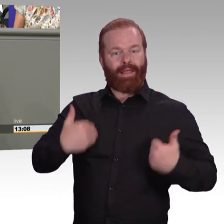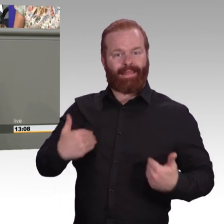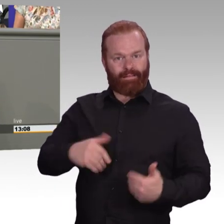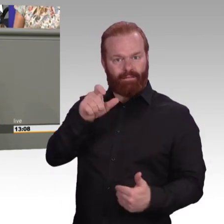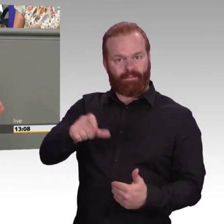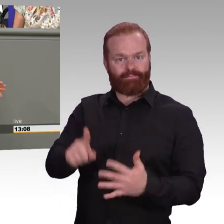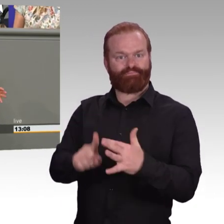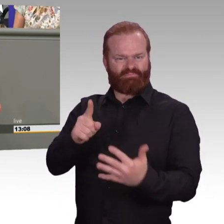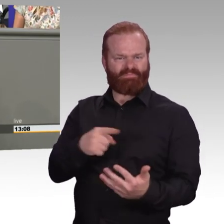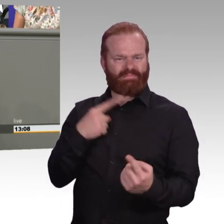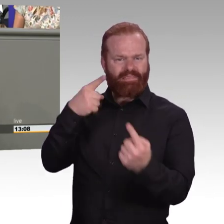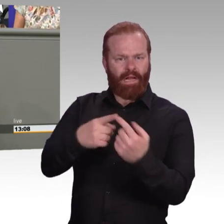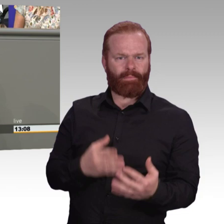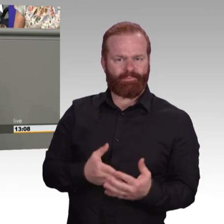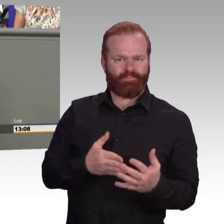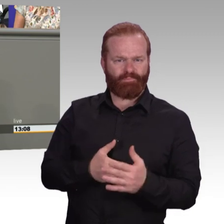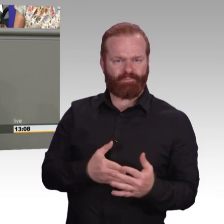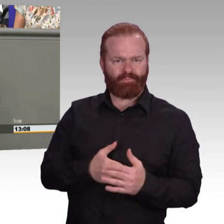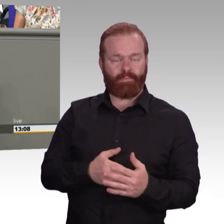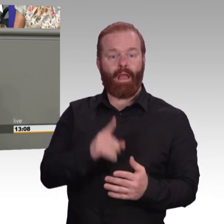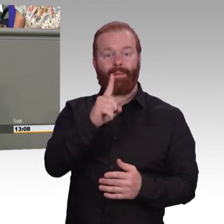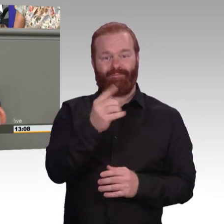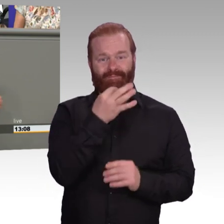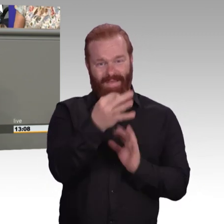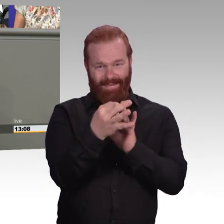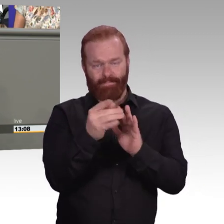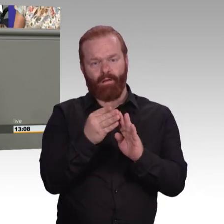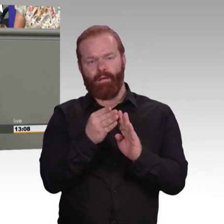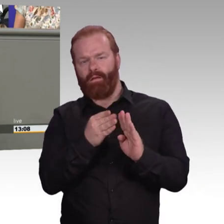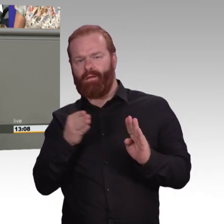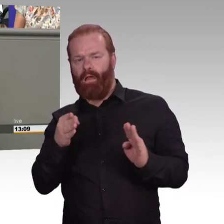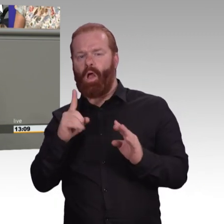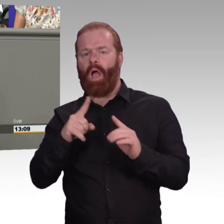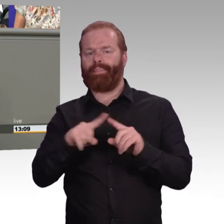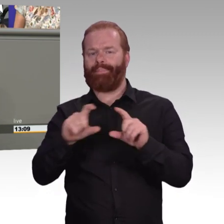Und auch die Tatsache, dass die Diskussion über Kinderrechte im Grundgesetz ja nichts Neues ist,